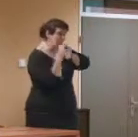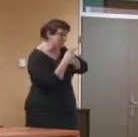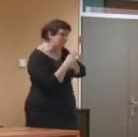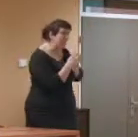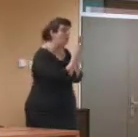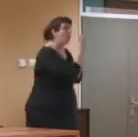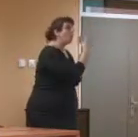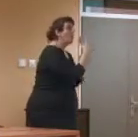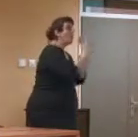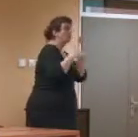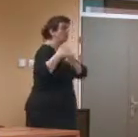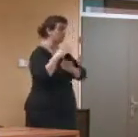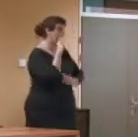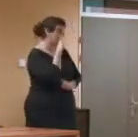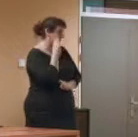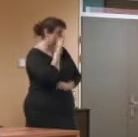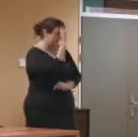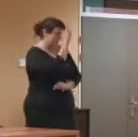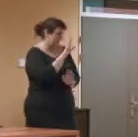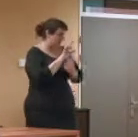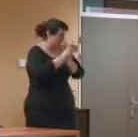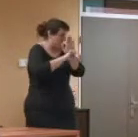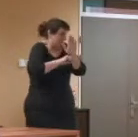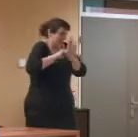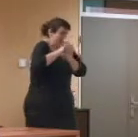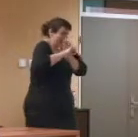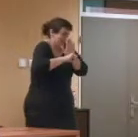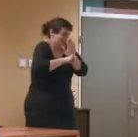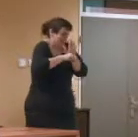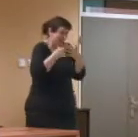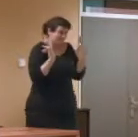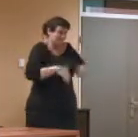como una película, una novela, el tema de la visita del Papa, pero hay alguna más